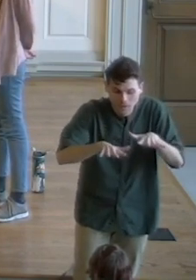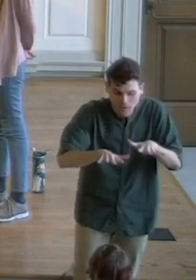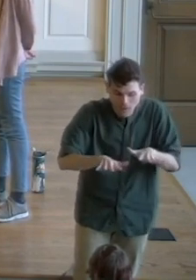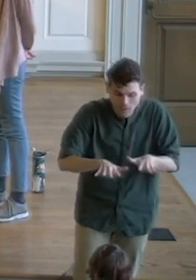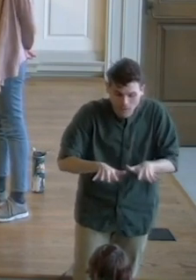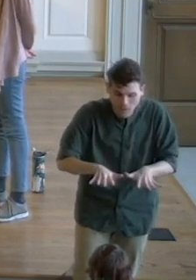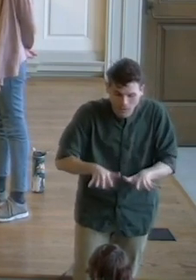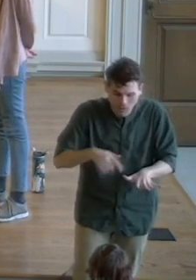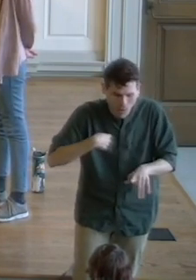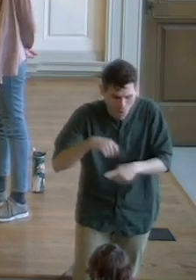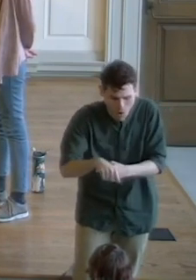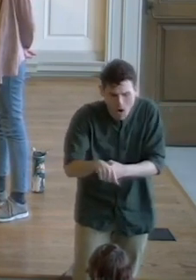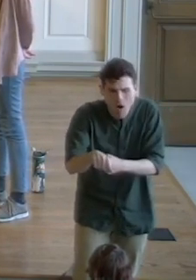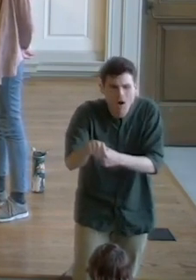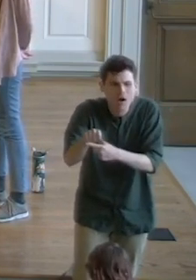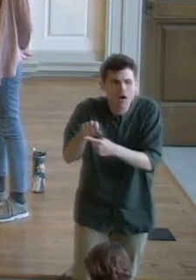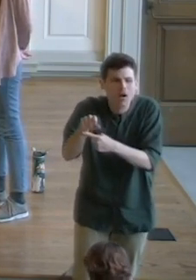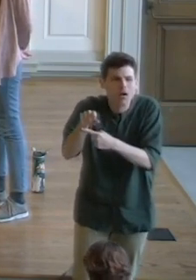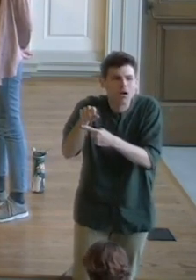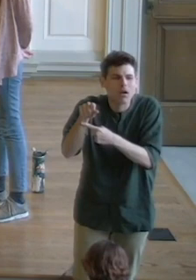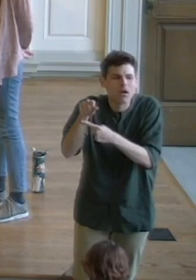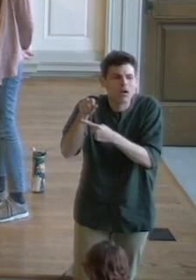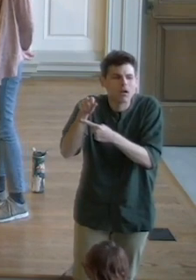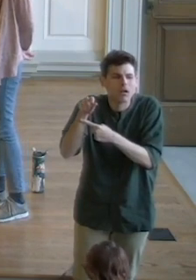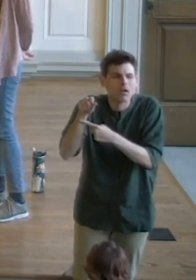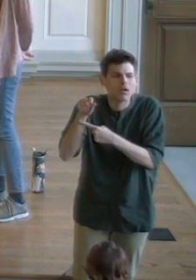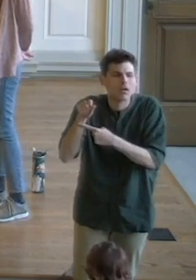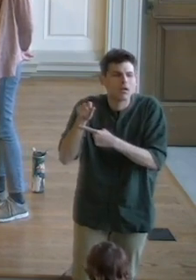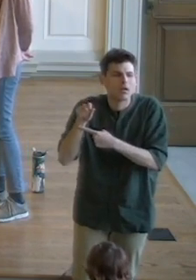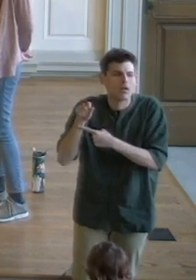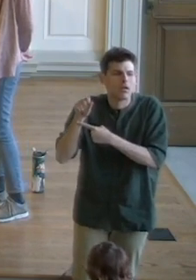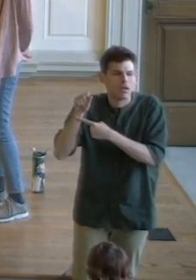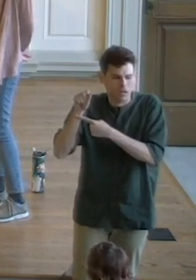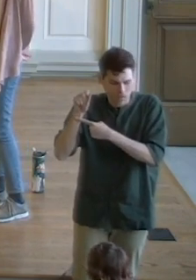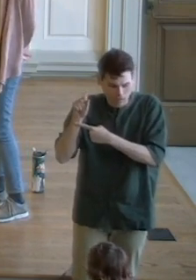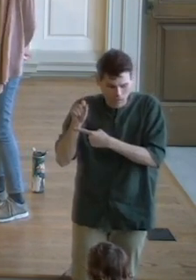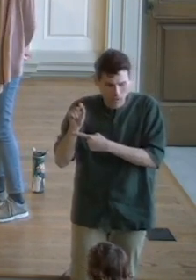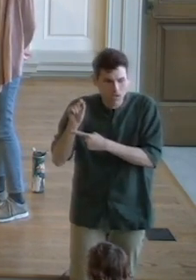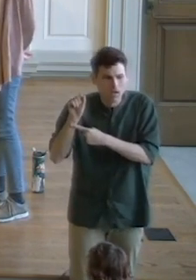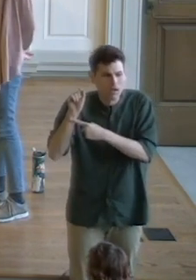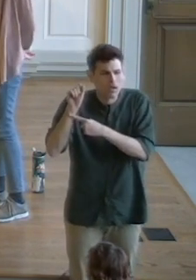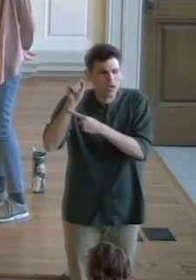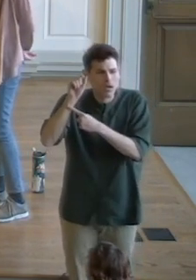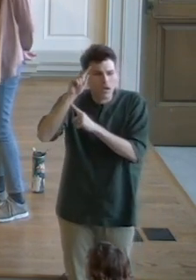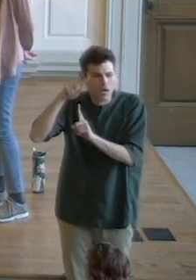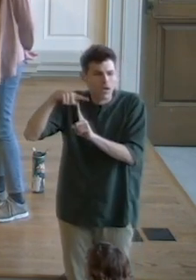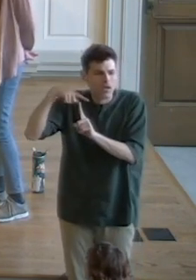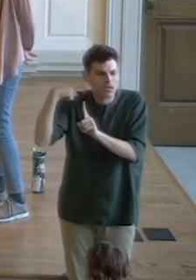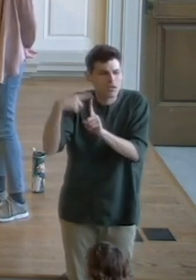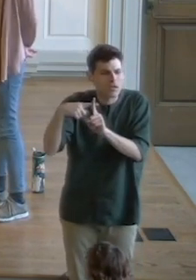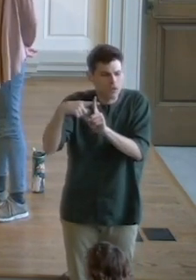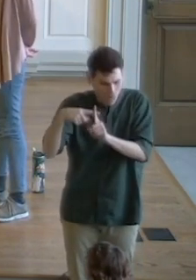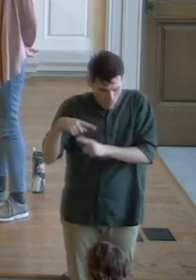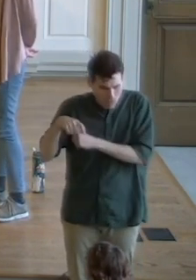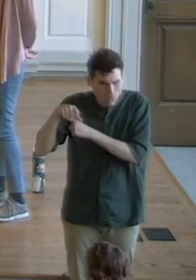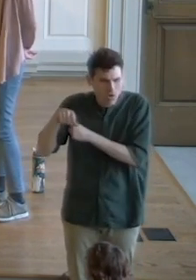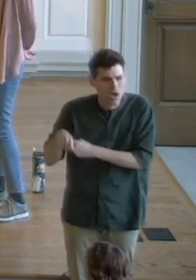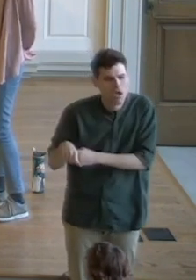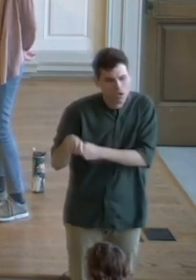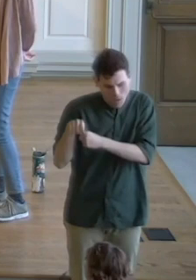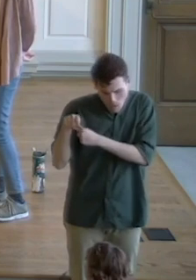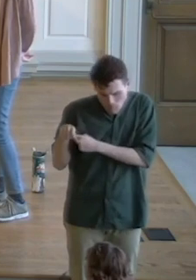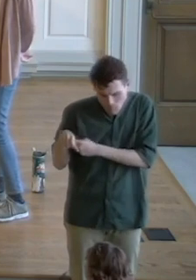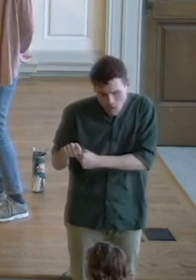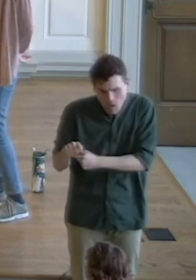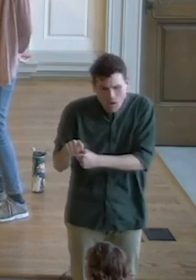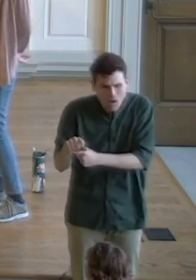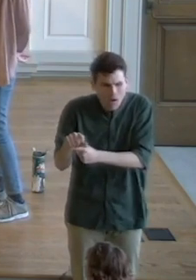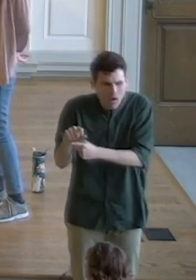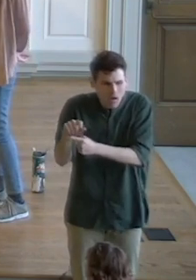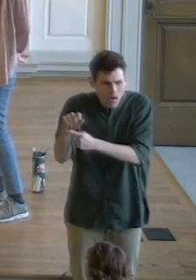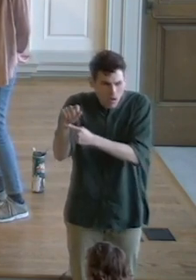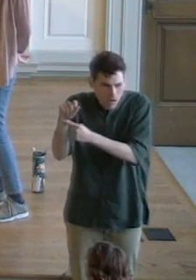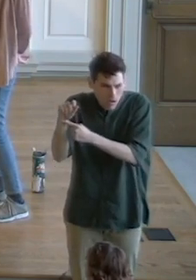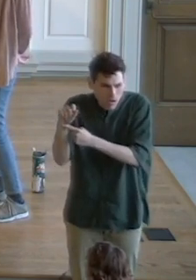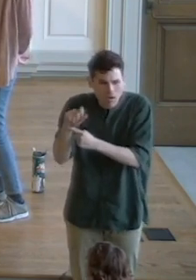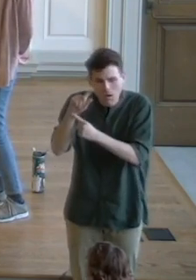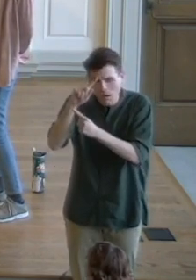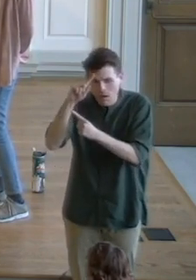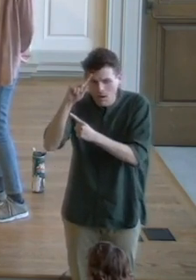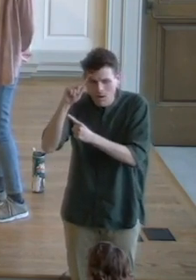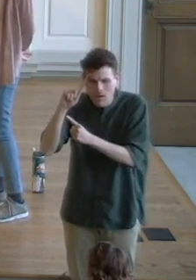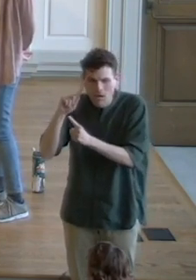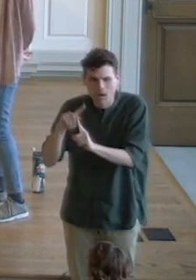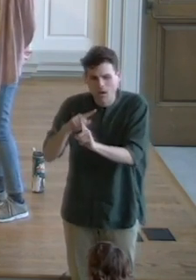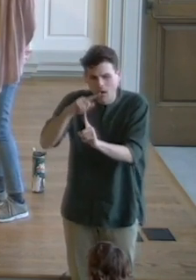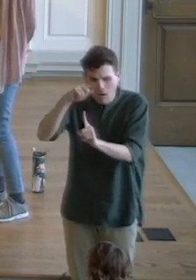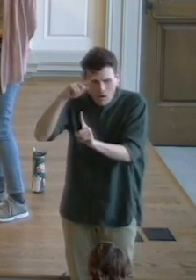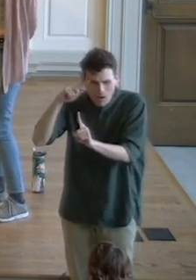Mantén la cabeza abierta